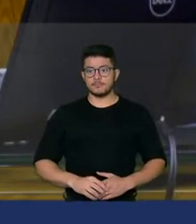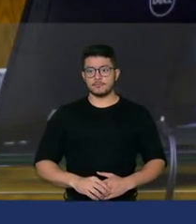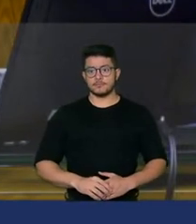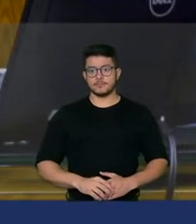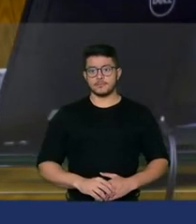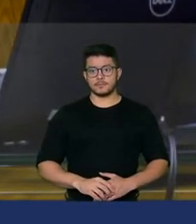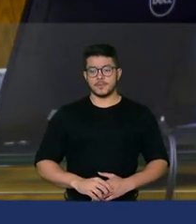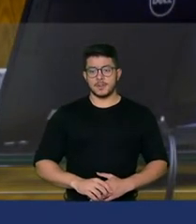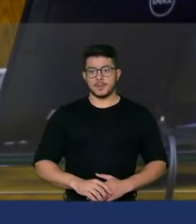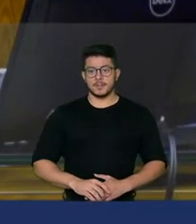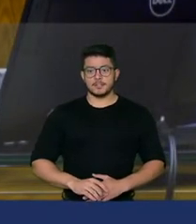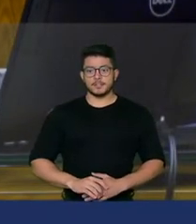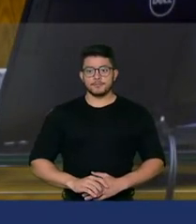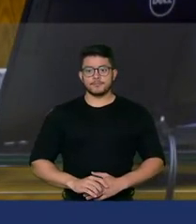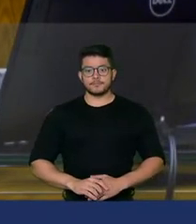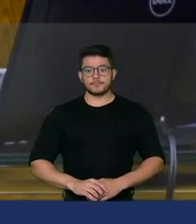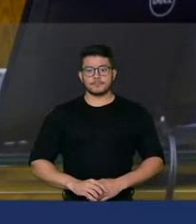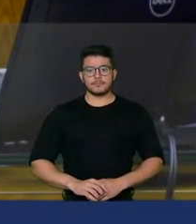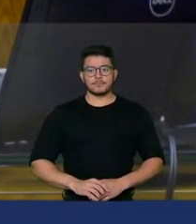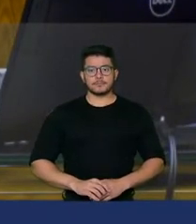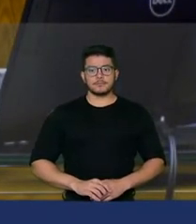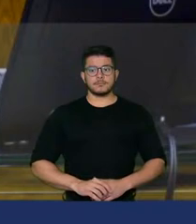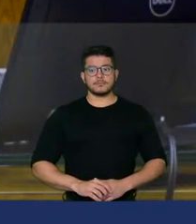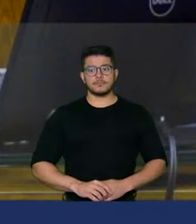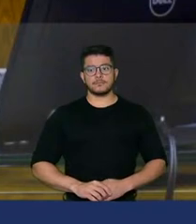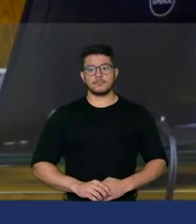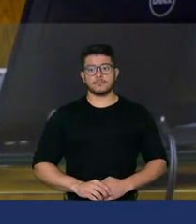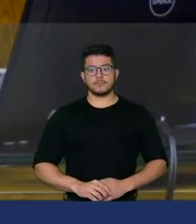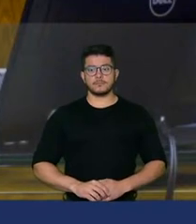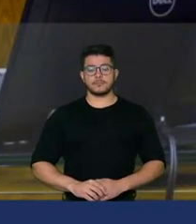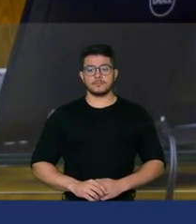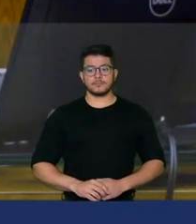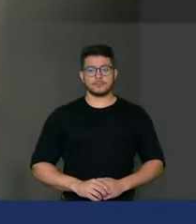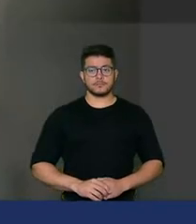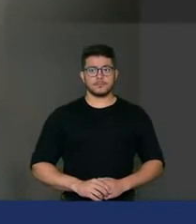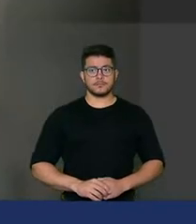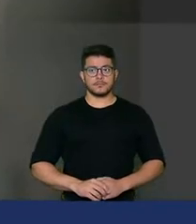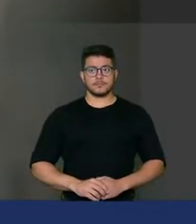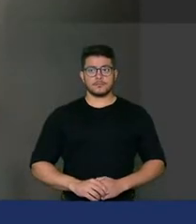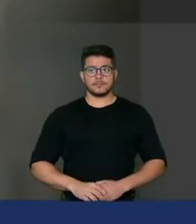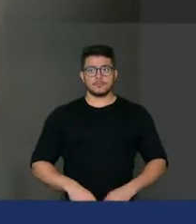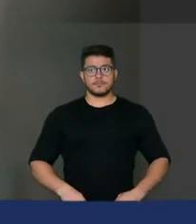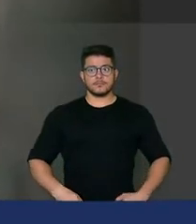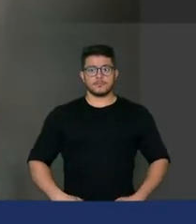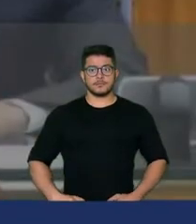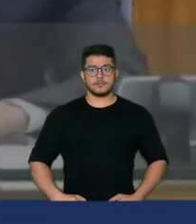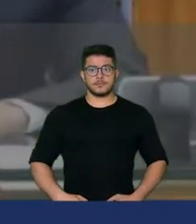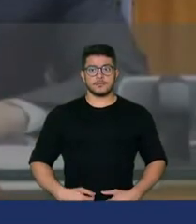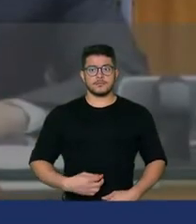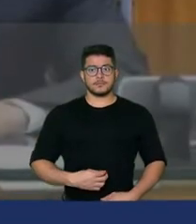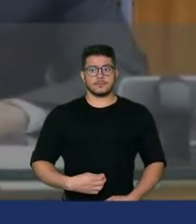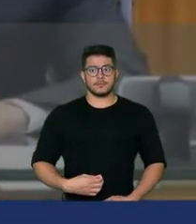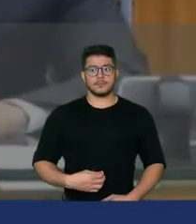BRITO. EU VOU OUVIR TODOS OS INSCRITOS. LÉO DE BRITO. O APELO JÁ FOI FEITO! O APELO JÁ FOI FEITO DESDE A VOTAÇÃO ANTERIOR, AÍ